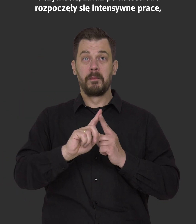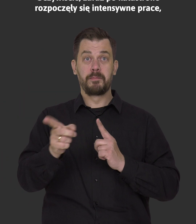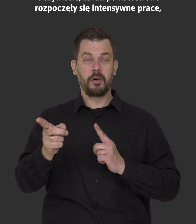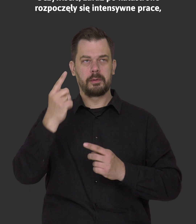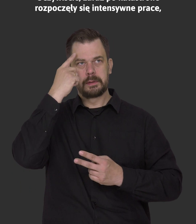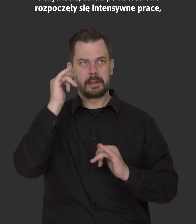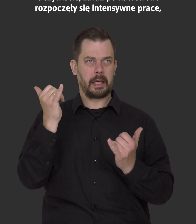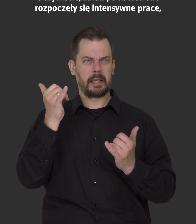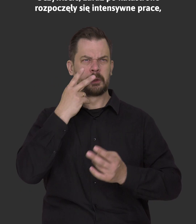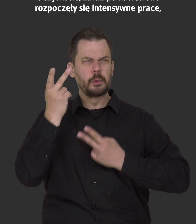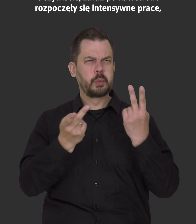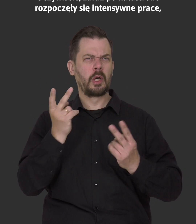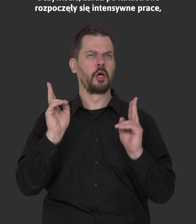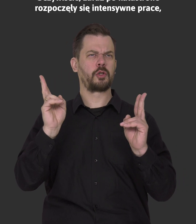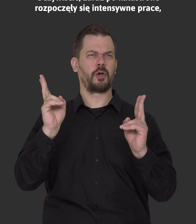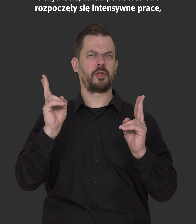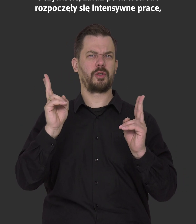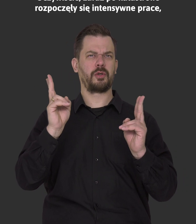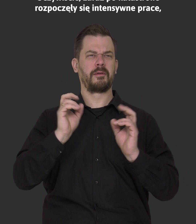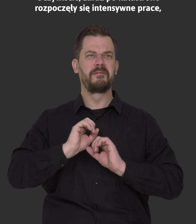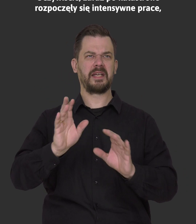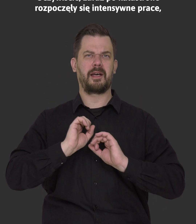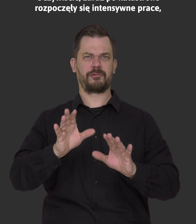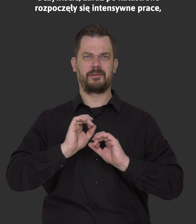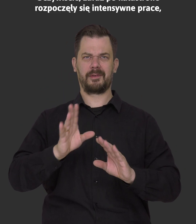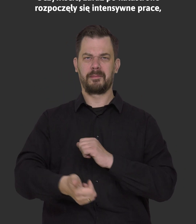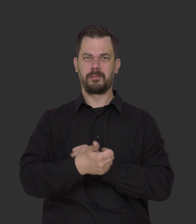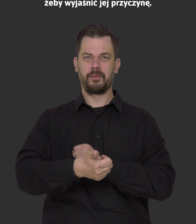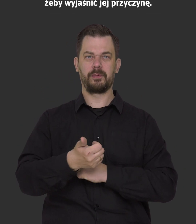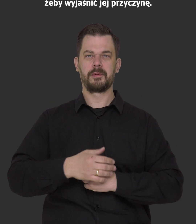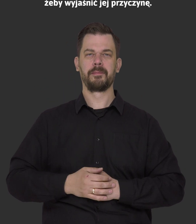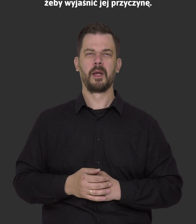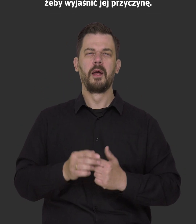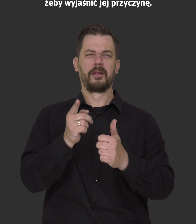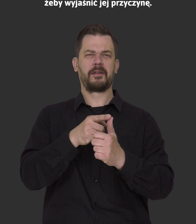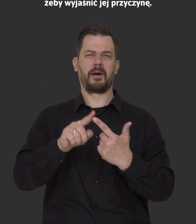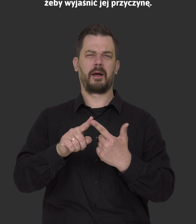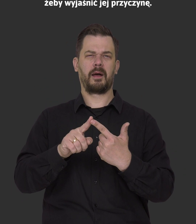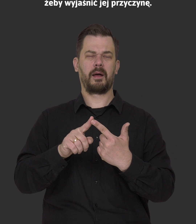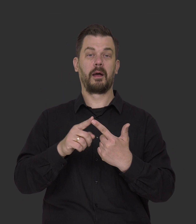Oczywiście, zaraz po katastrofie rozpoczęły się intensywne prace, żeby wyjaśnić jej przyczynę.